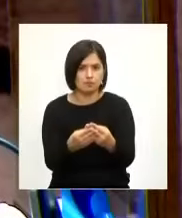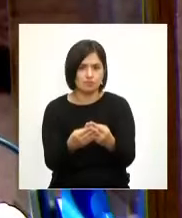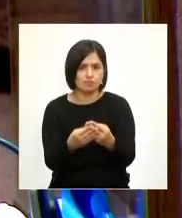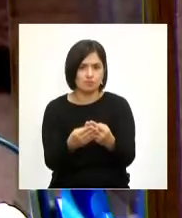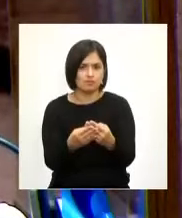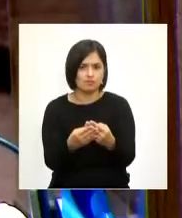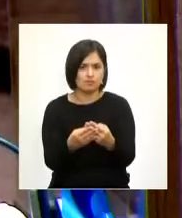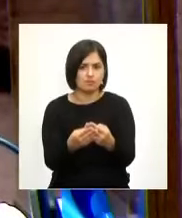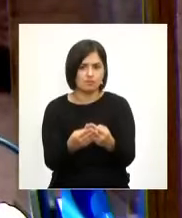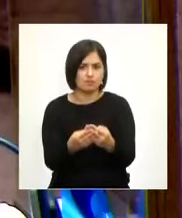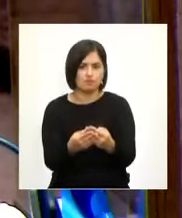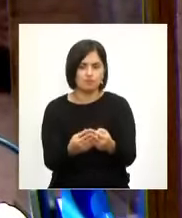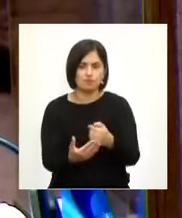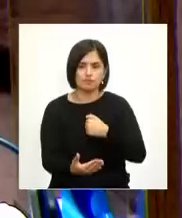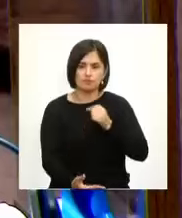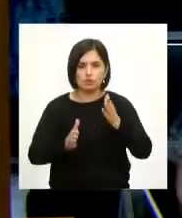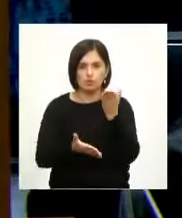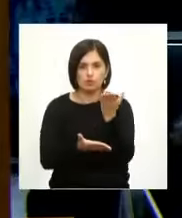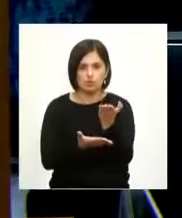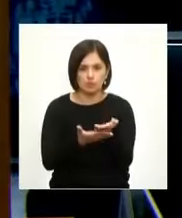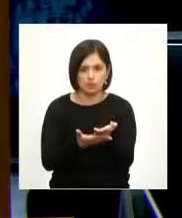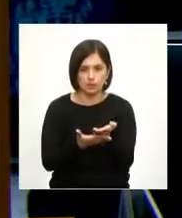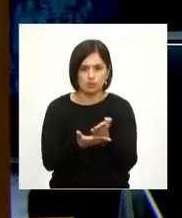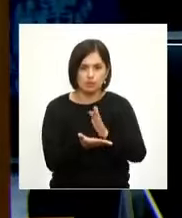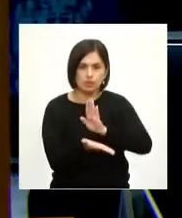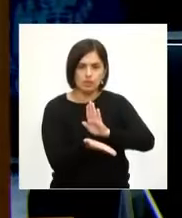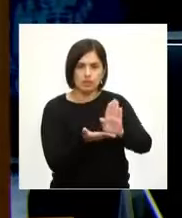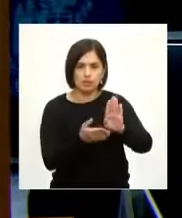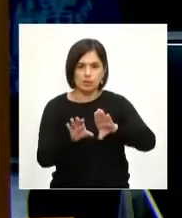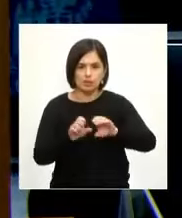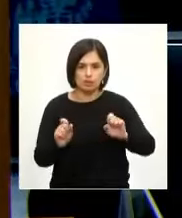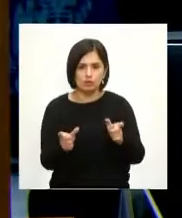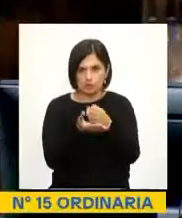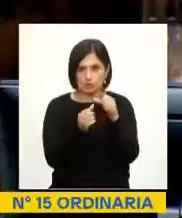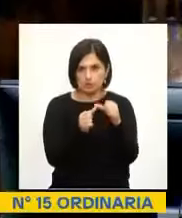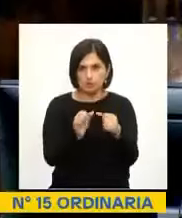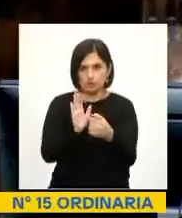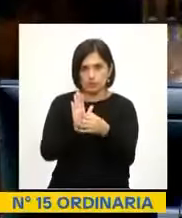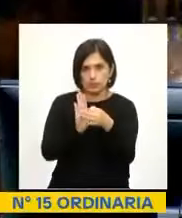el proyecto a la comisión de salud fue rechazado por la sala dando paso a una rápida votación que